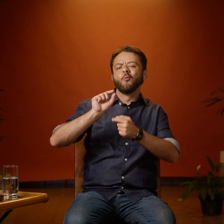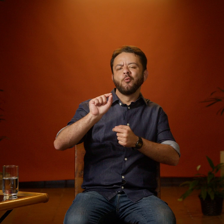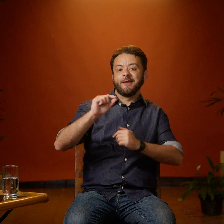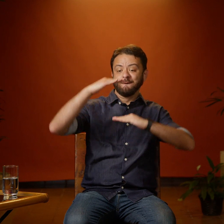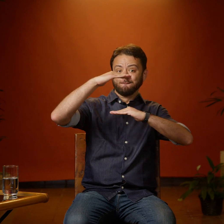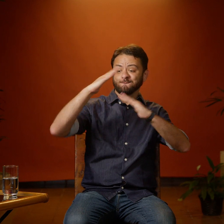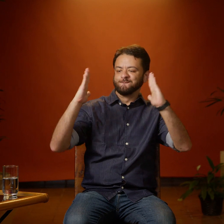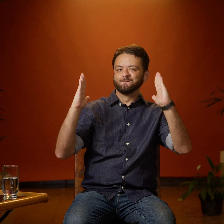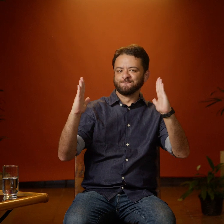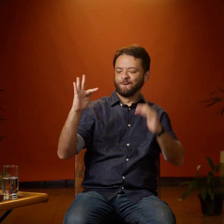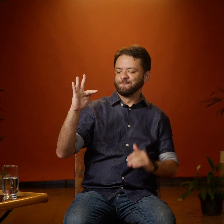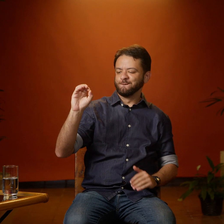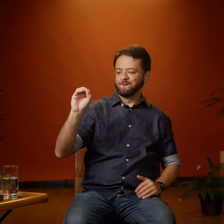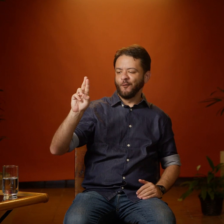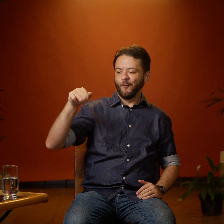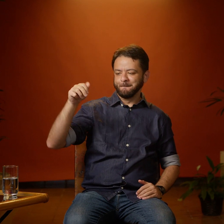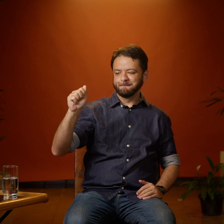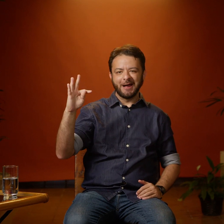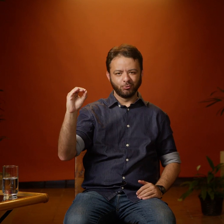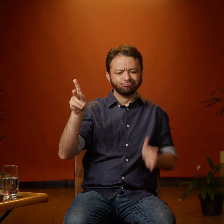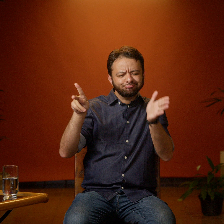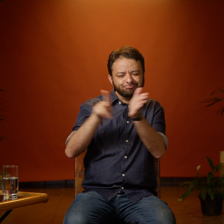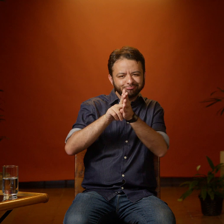Nós vamos os formatos das legendas descritivas.